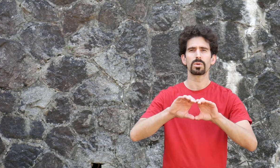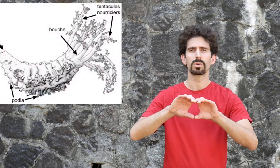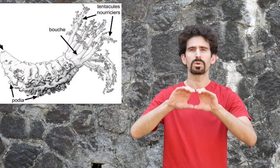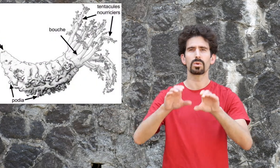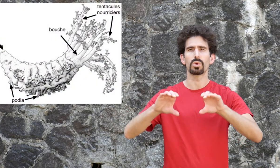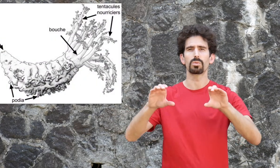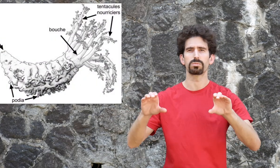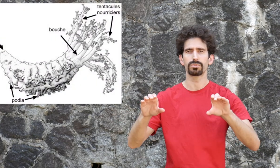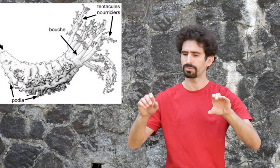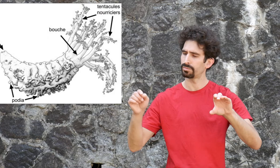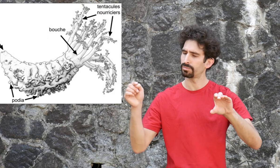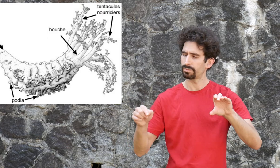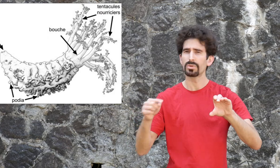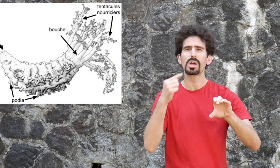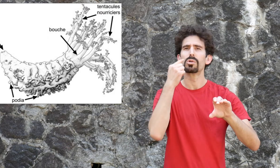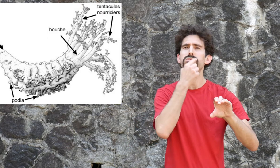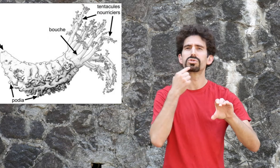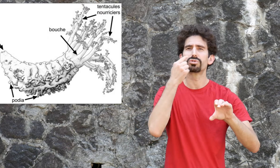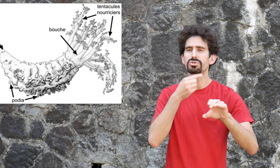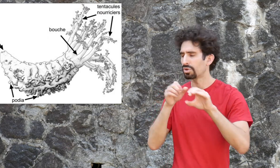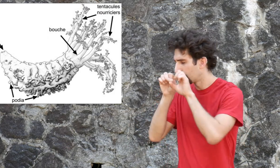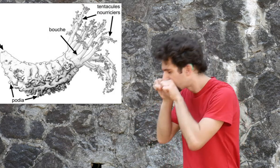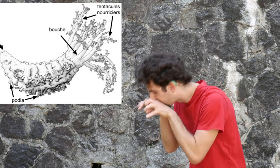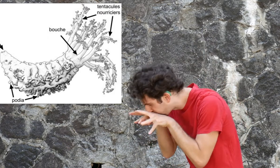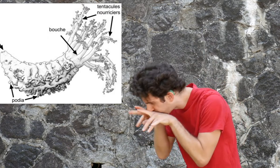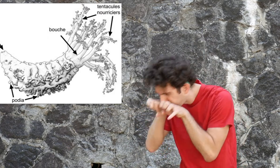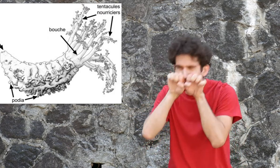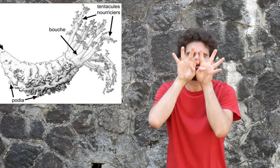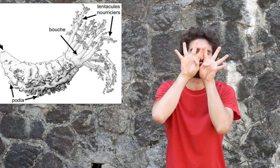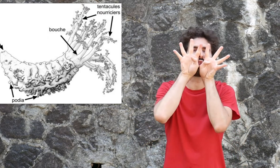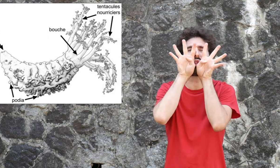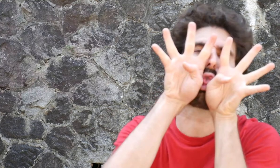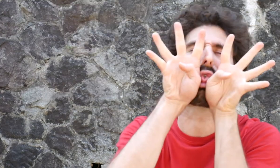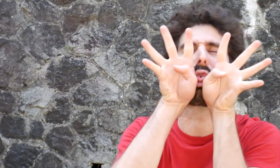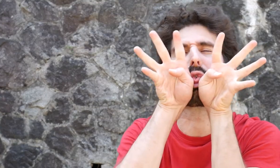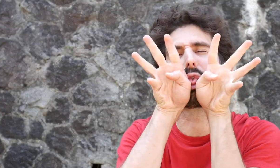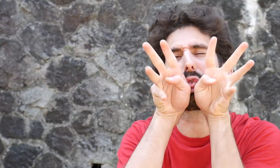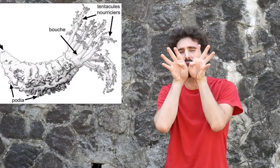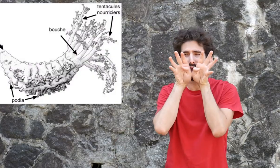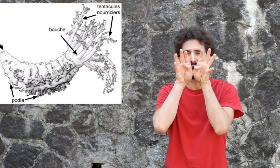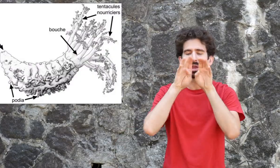La bouche du concombre de mer est munie de tentacules.